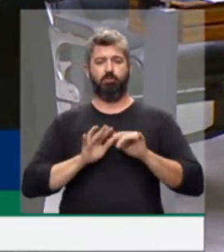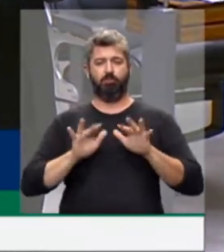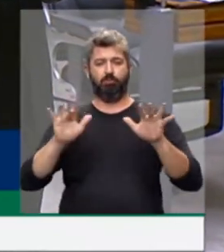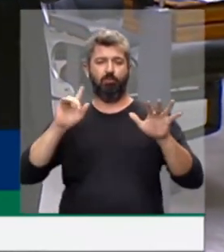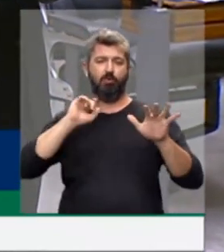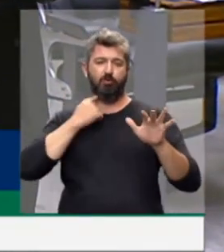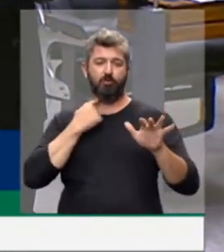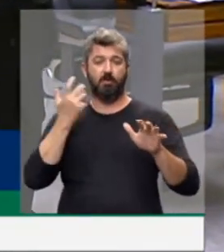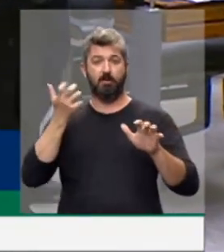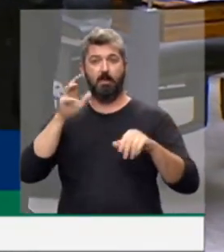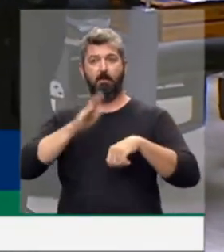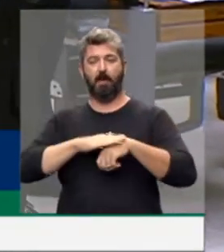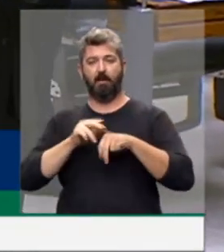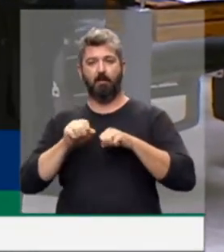UM PRAZO DE 48 MESES NÃO PARA